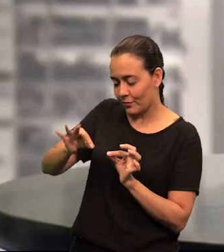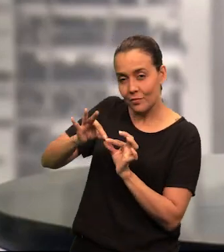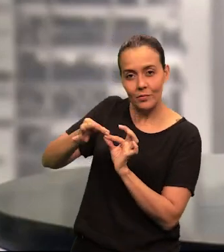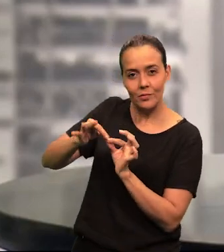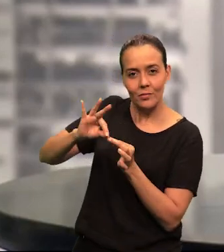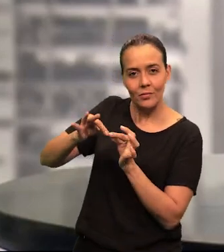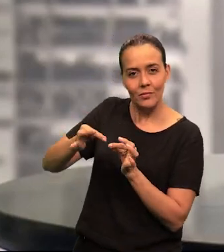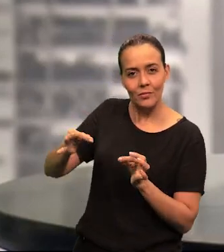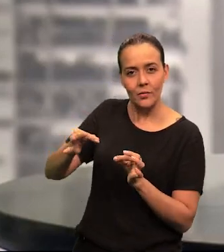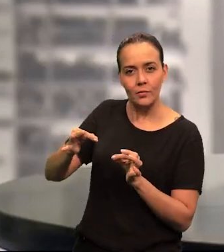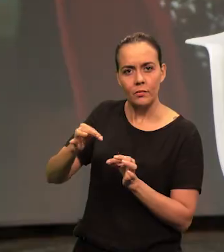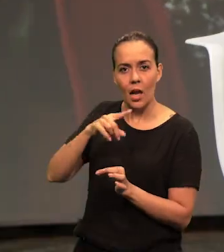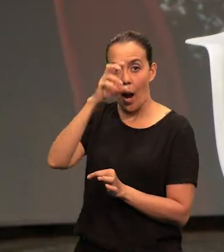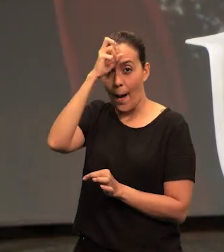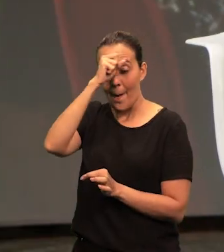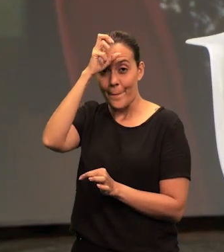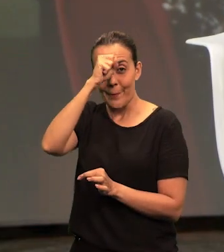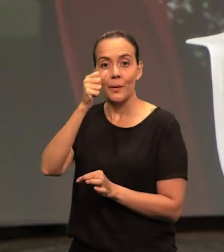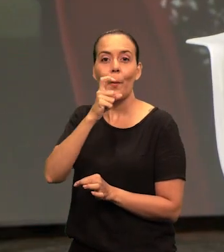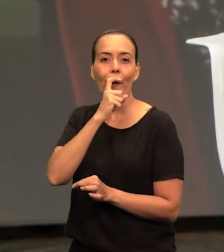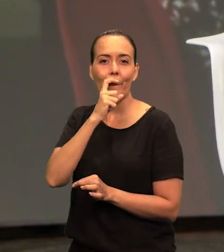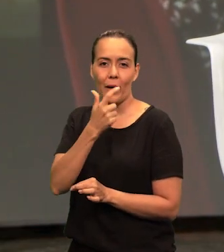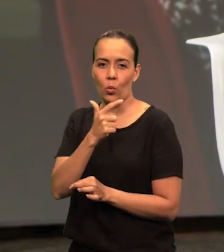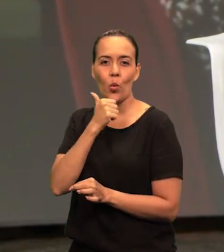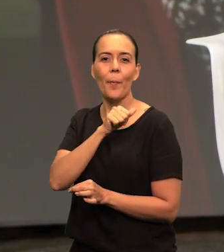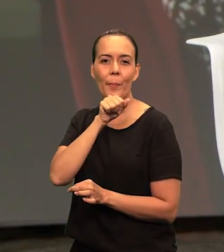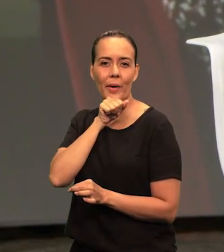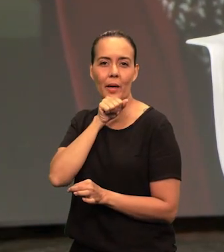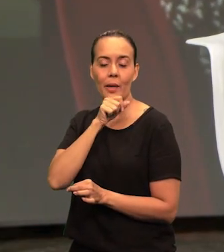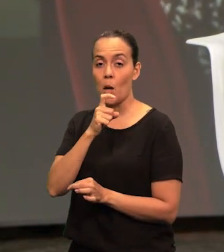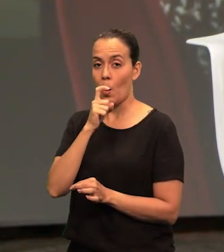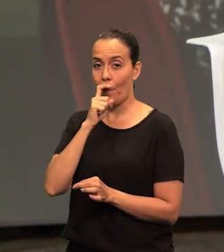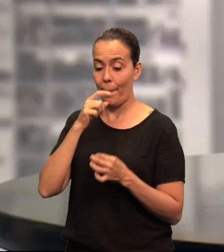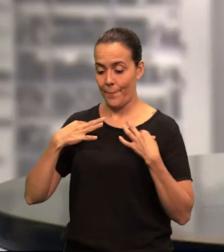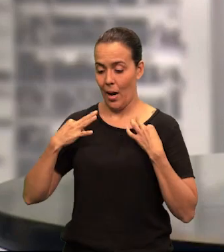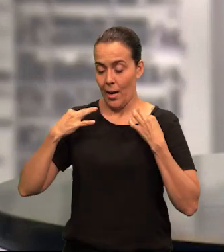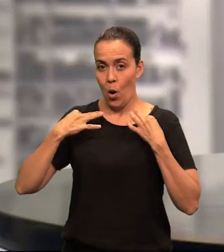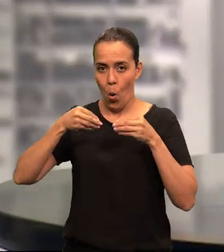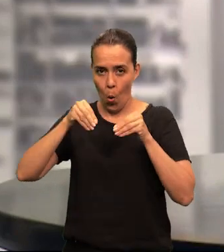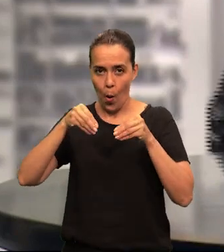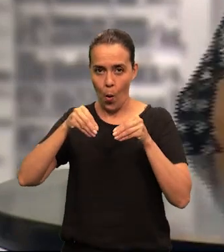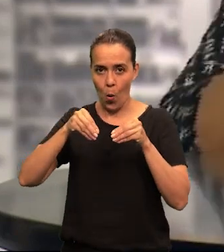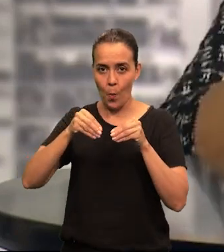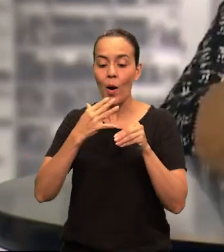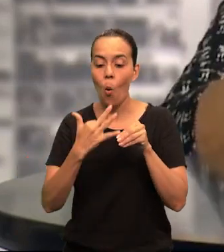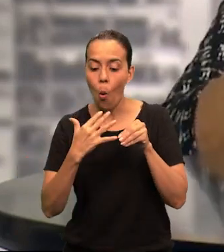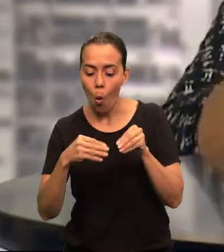Ela aprendeu com o pai e o pai era um tingidor de tecidos. Então ele conta que...